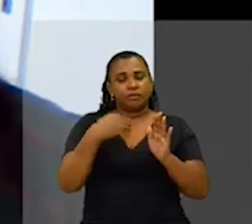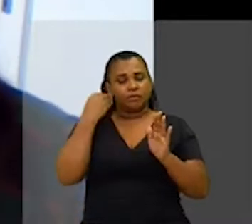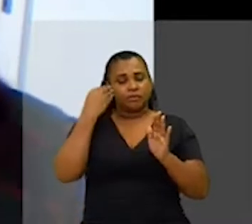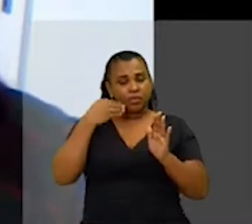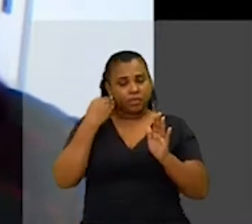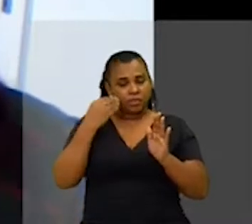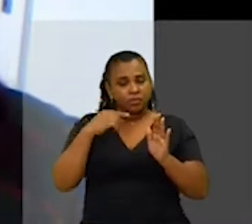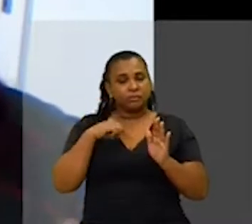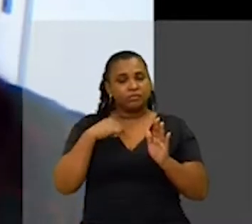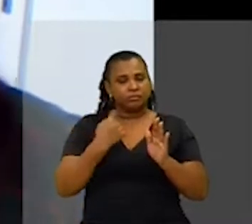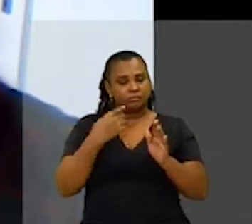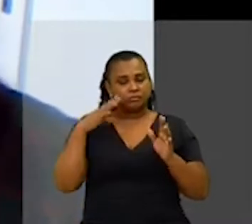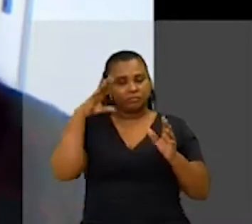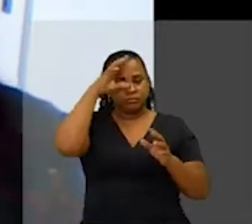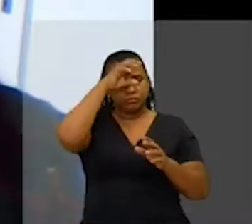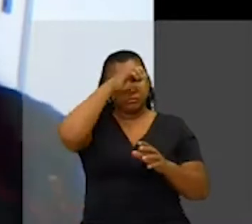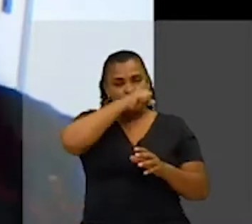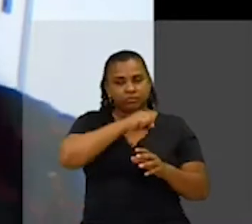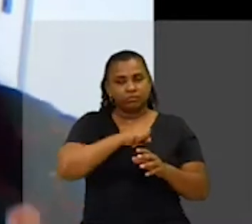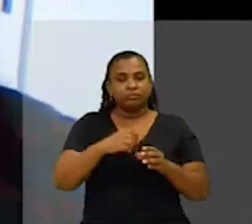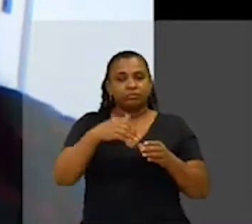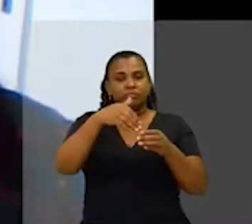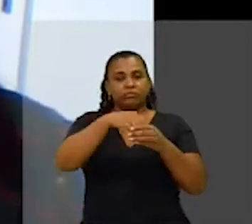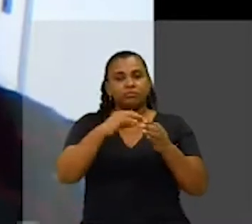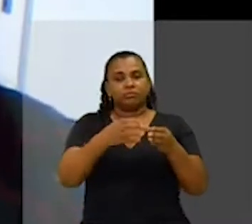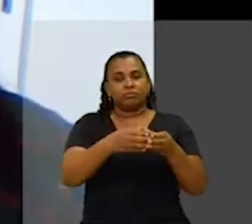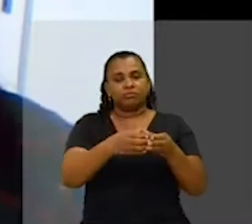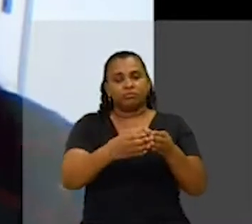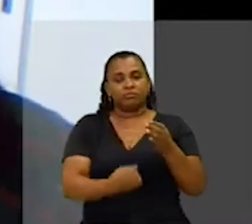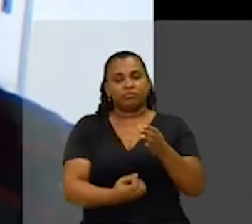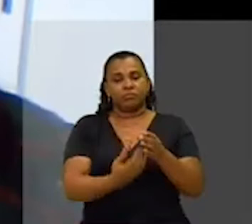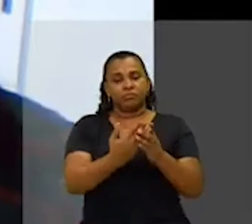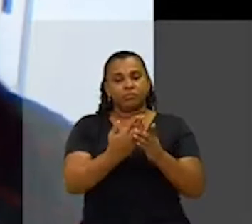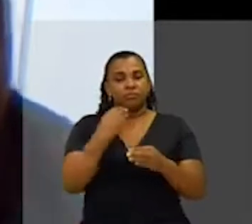gente entende que os mandar os coletivos resultam de construções diferentes experiências política